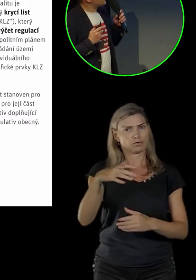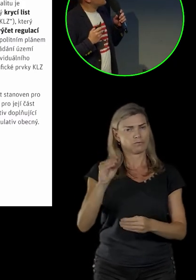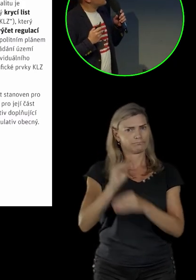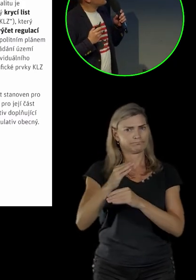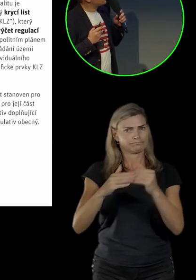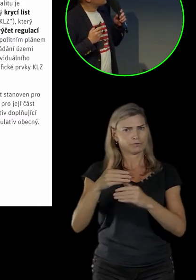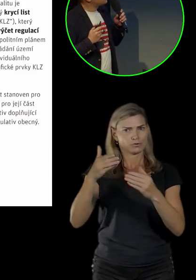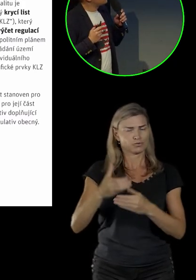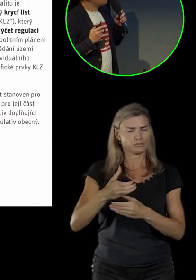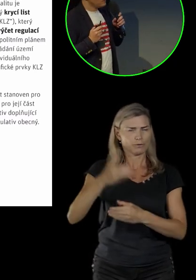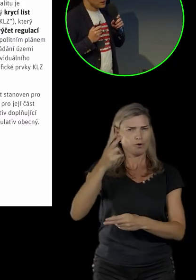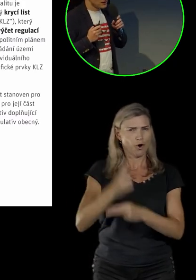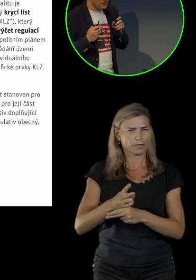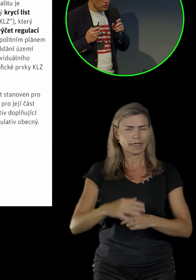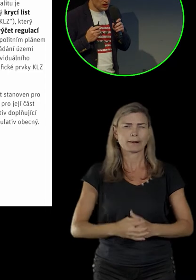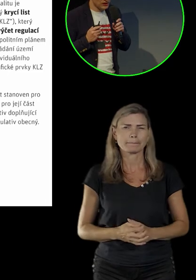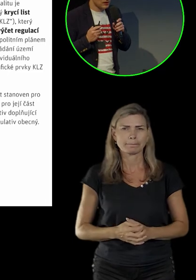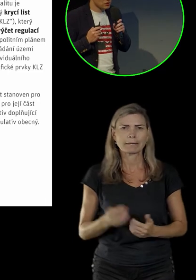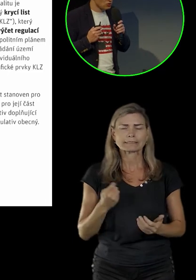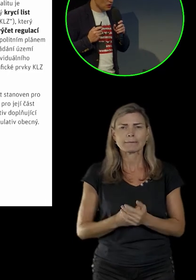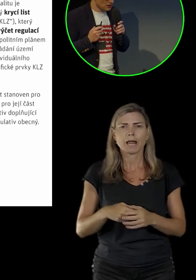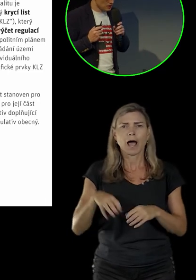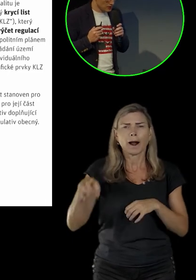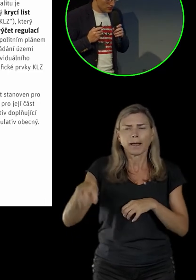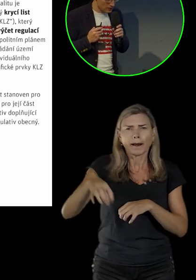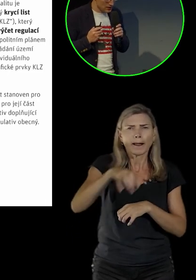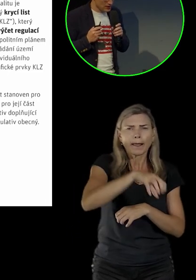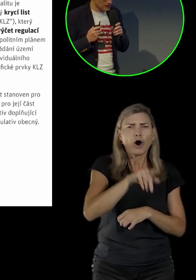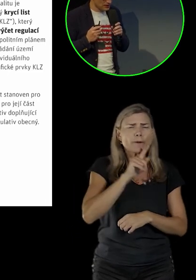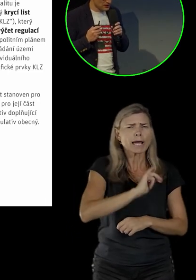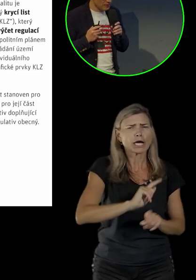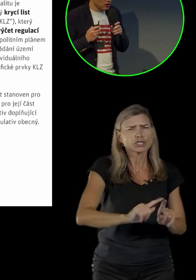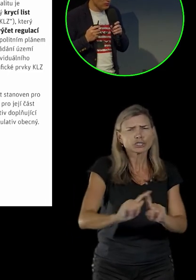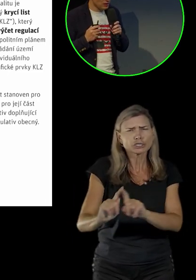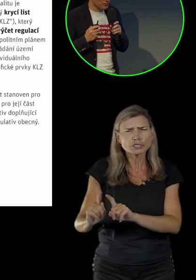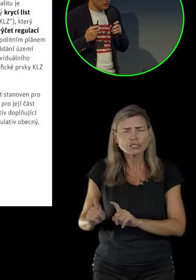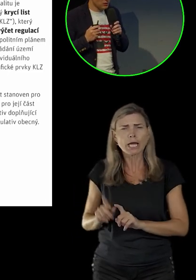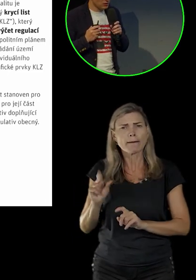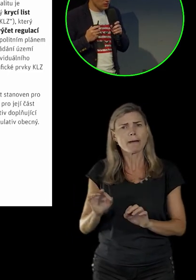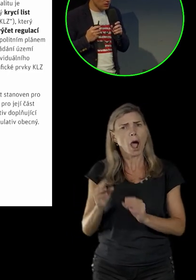Ty lokality, které jsou individuální a jsou vymezeny tak, abychom město